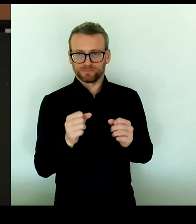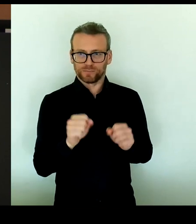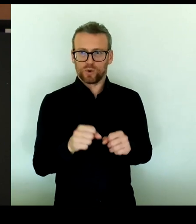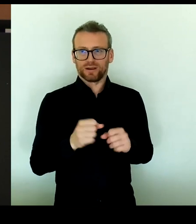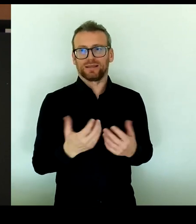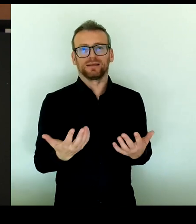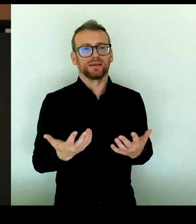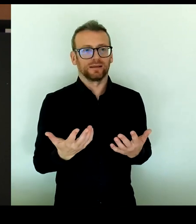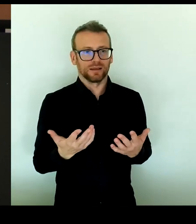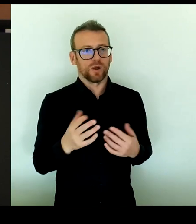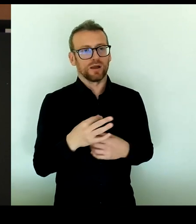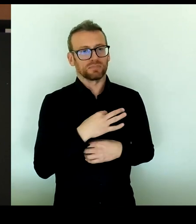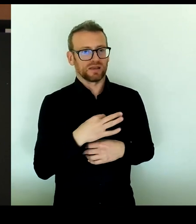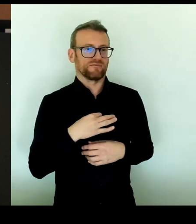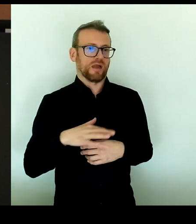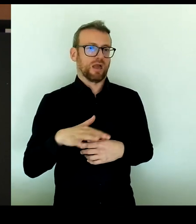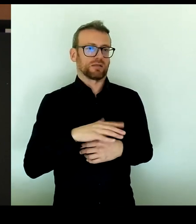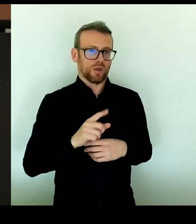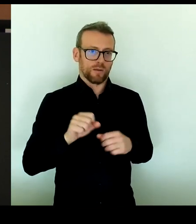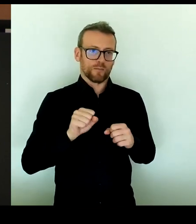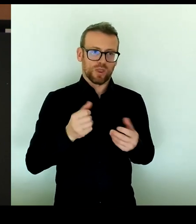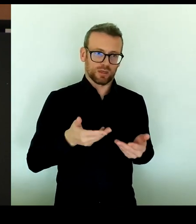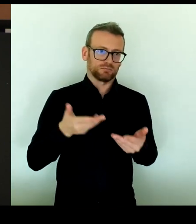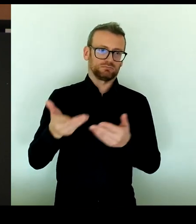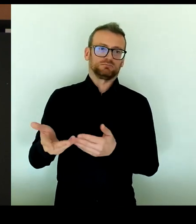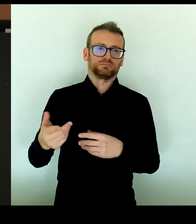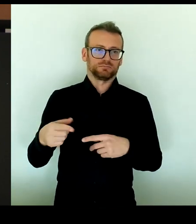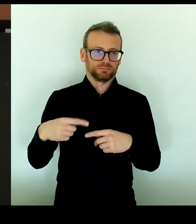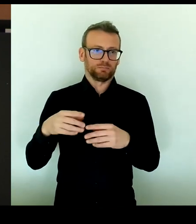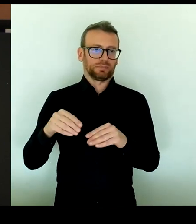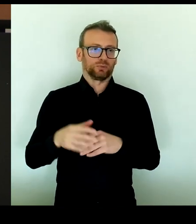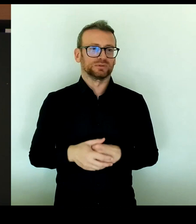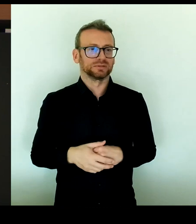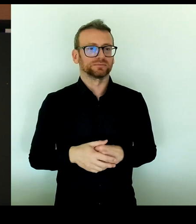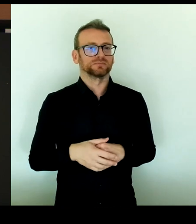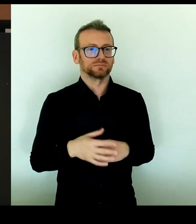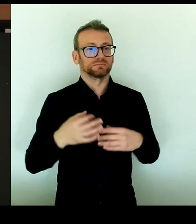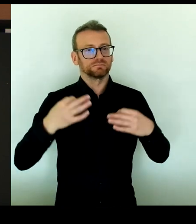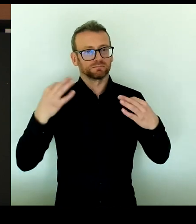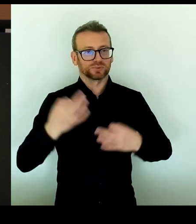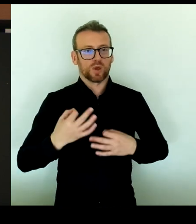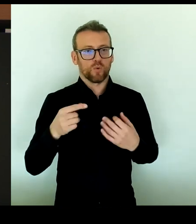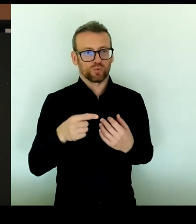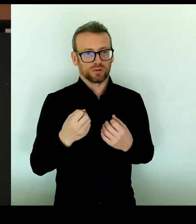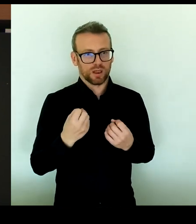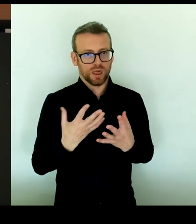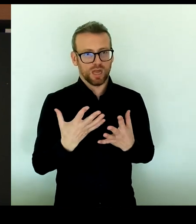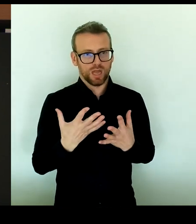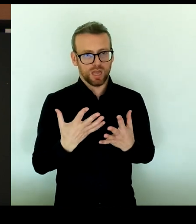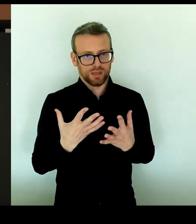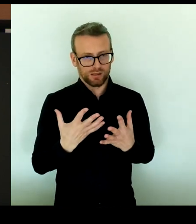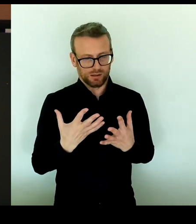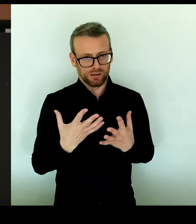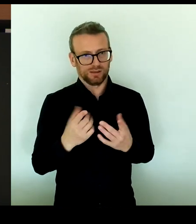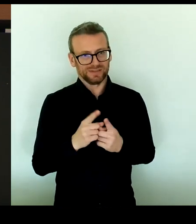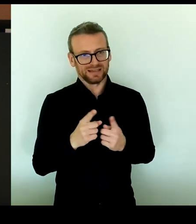zur Art und Weise des Miteinanders. Und funktionieren kann das Ganze auch nur dann wenn die Struktur für die Umsetzung des